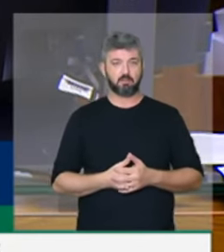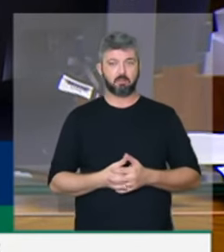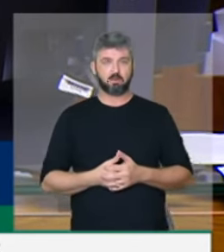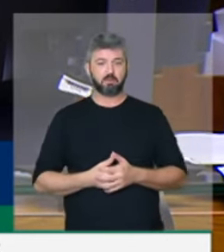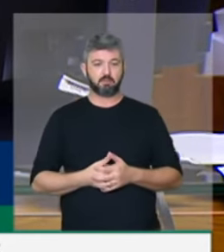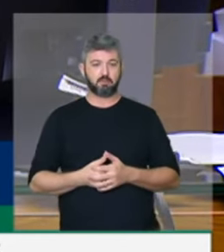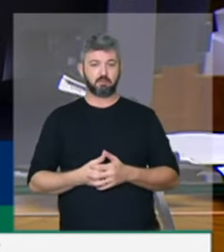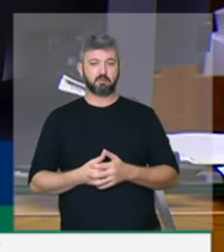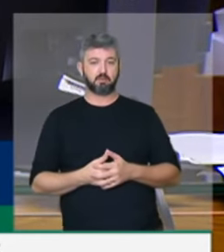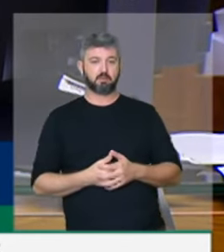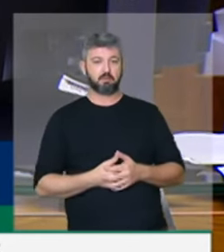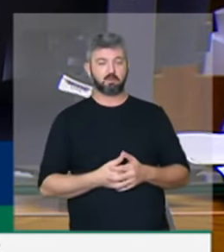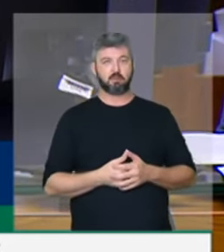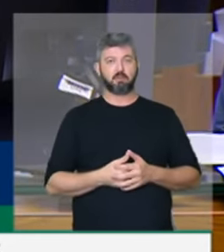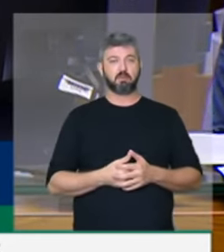SOBREVIVÊNCIA, DA SABEDORIA, DA INTELIGÊNCIA EMOCIONAL E